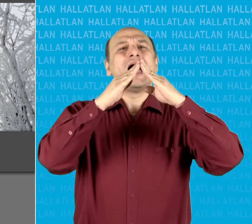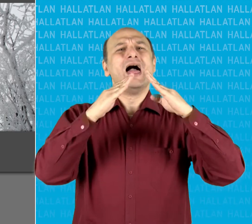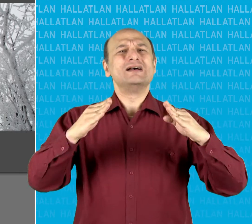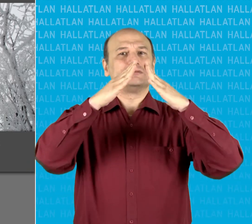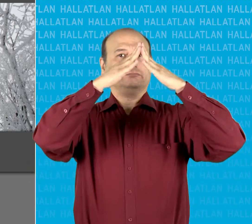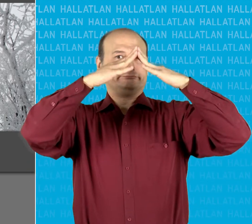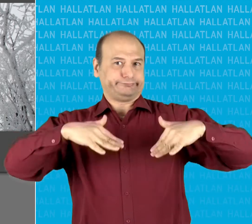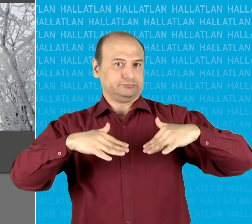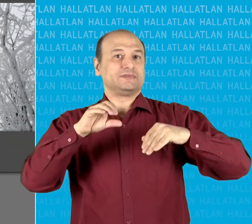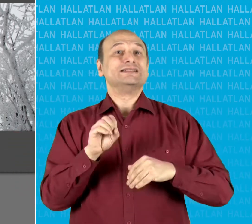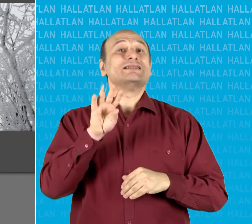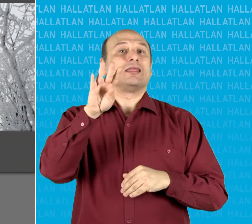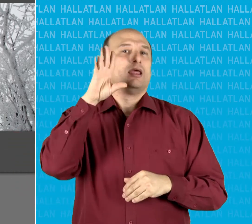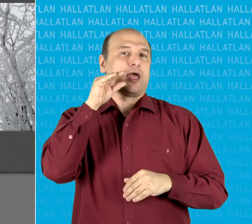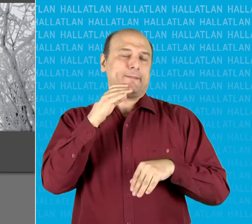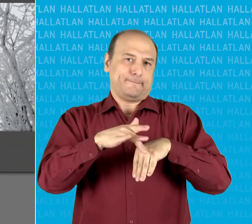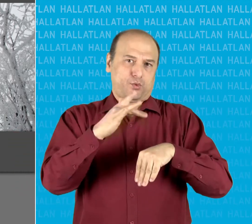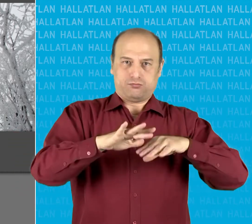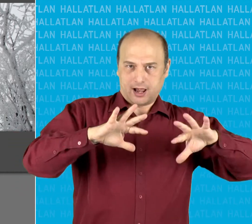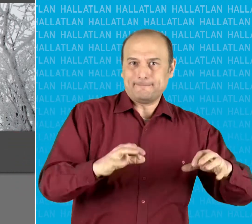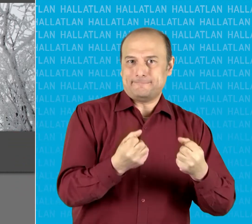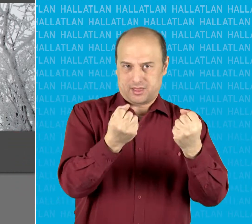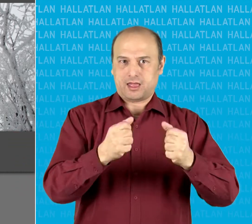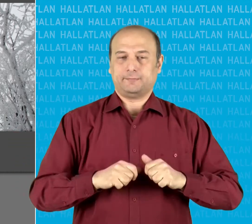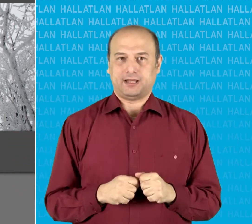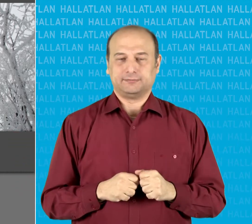és tizennégy embert próbálnak kiszabadítani a hatóságok a házakat maga alá temető hó fogságából.